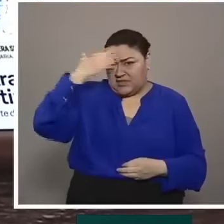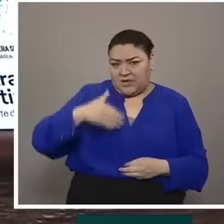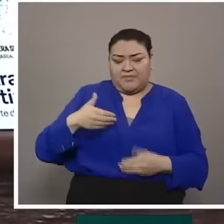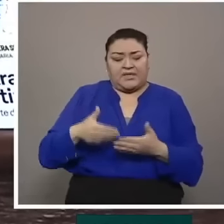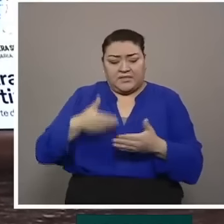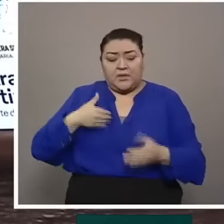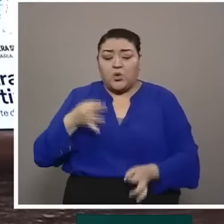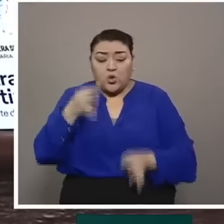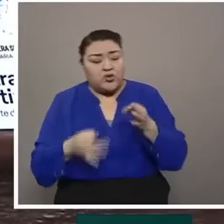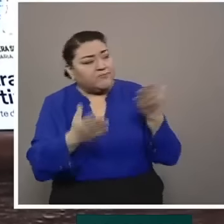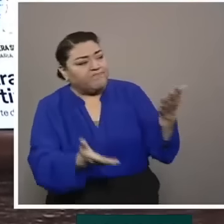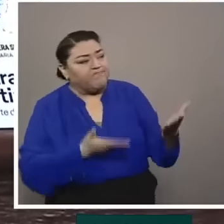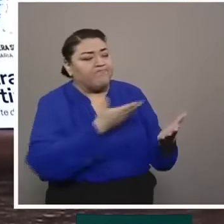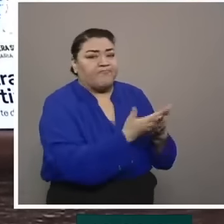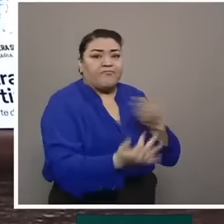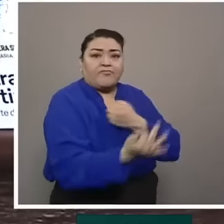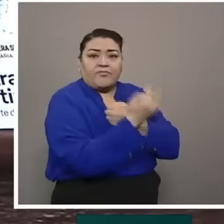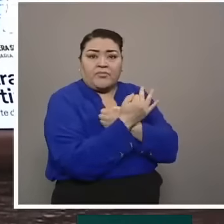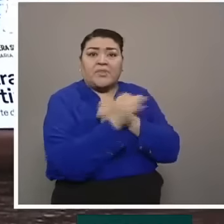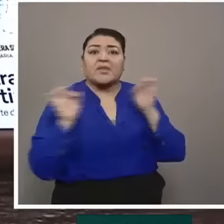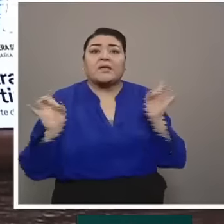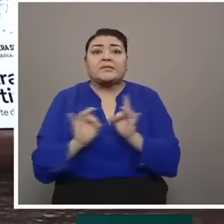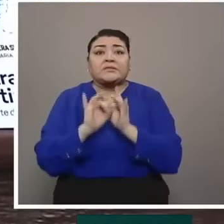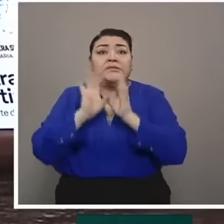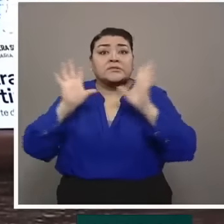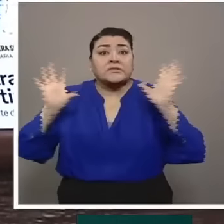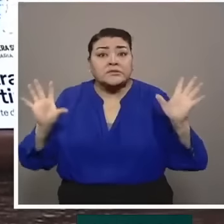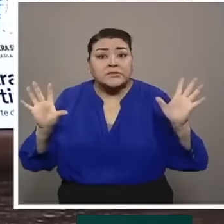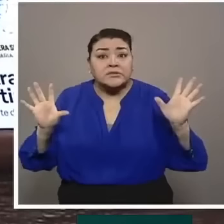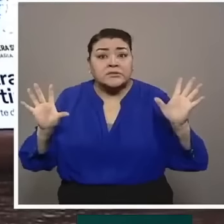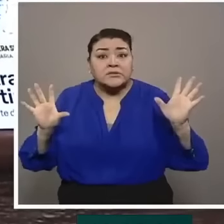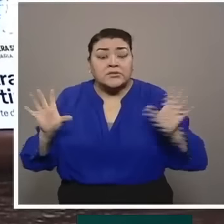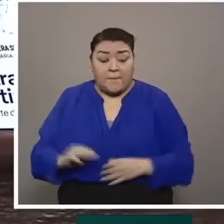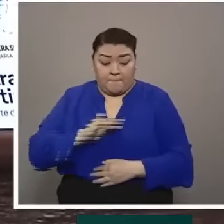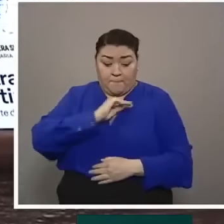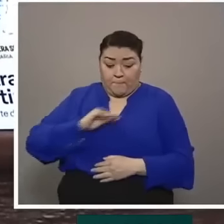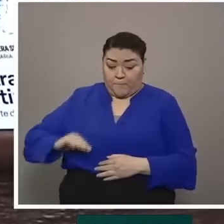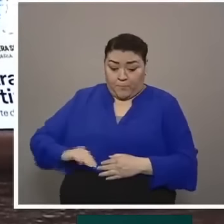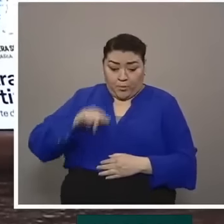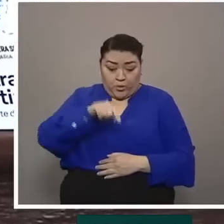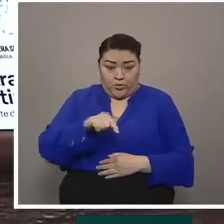ocurrió un hecho relevante, pues el Ayuntamiento de San Cristóbal de las Casas emitió un acuerdo